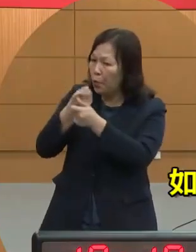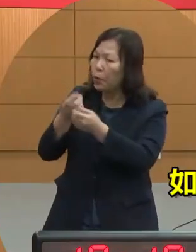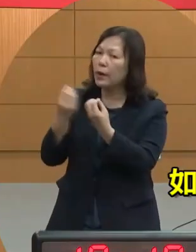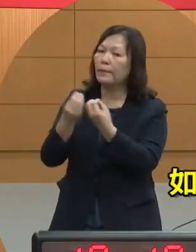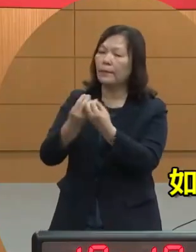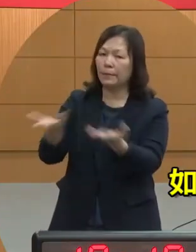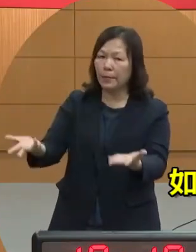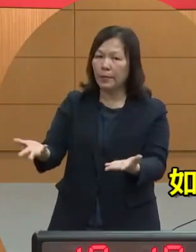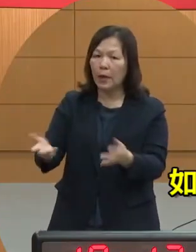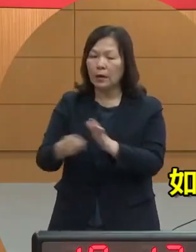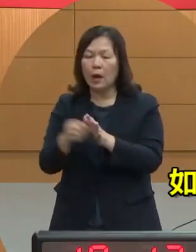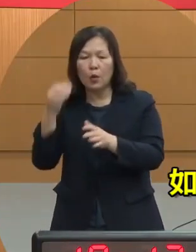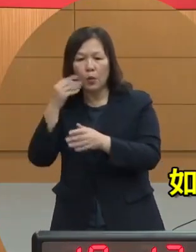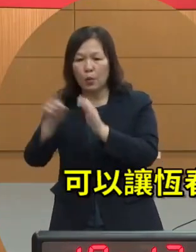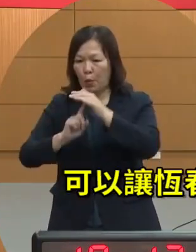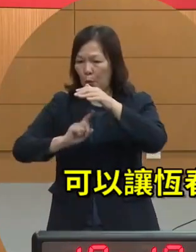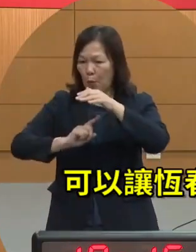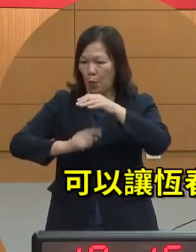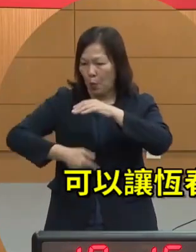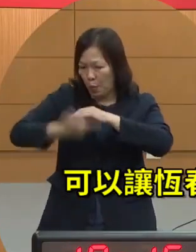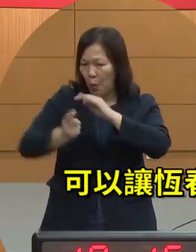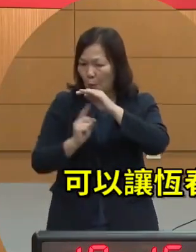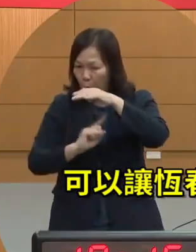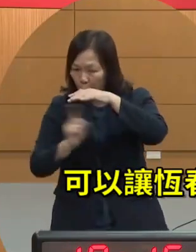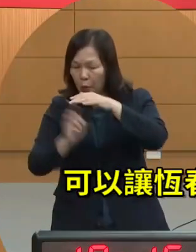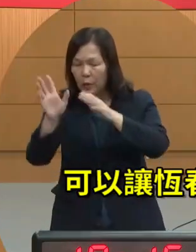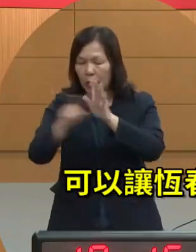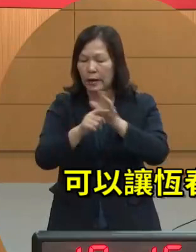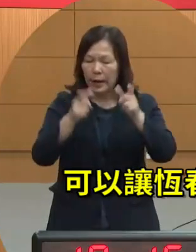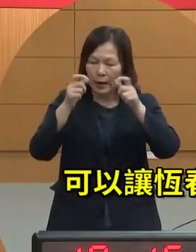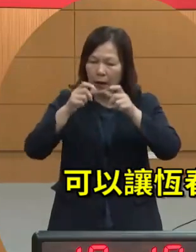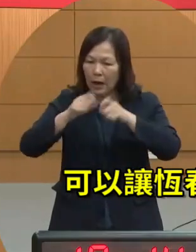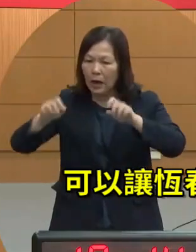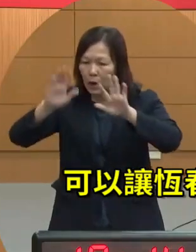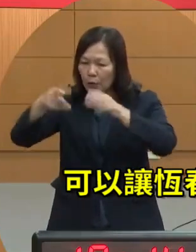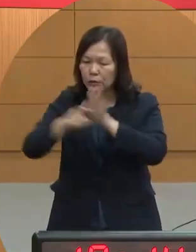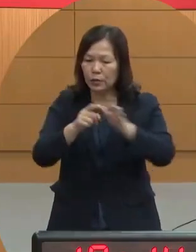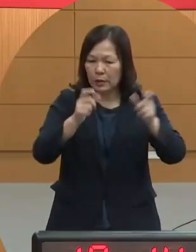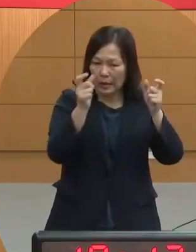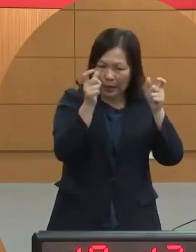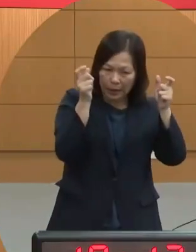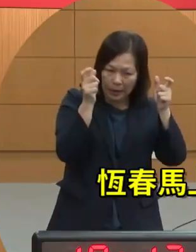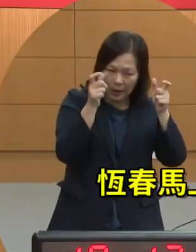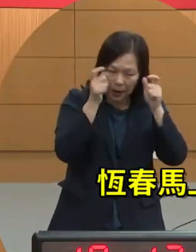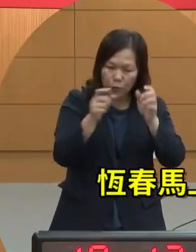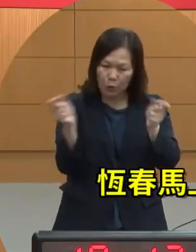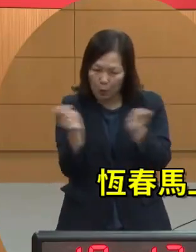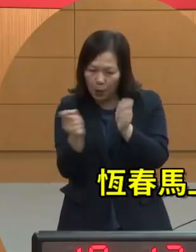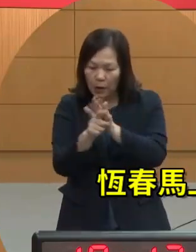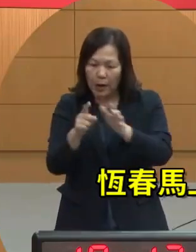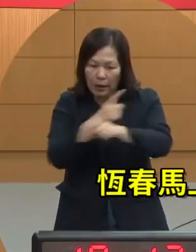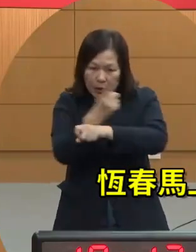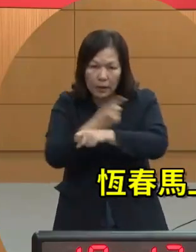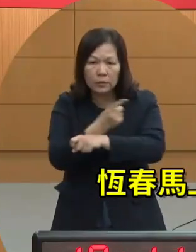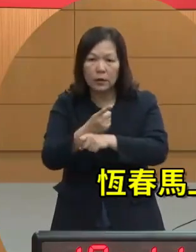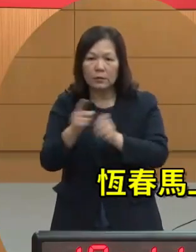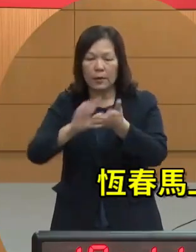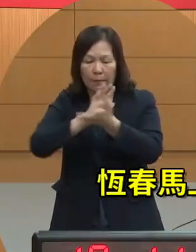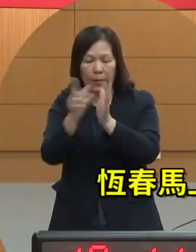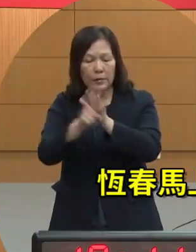如果今天有條快速道路 可以讓恆春跟高雄的距離 只剩一個小時 恆春馬上可以變成高雄的衛星市鎮